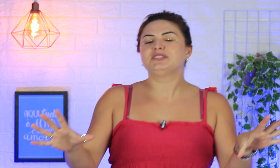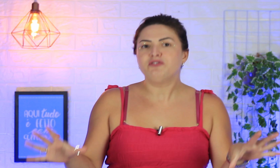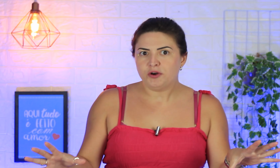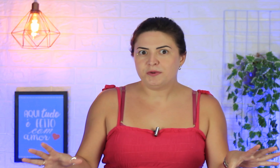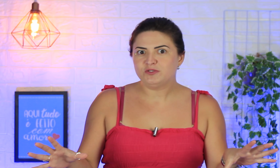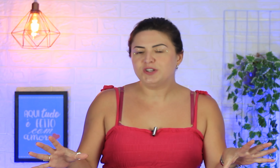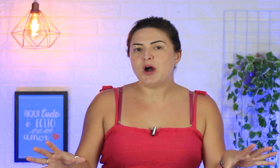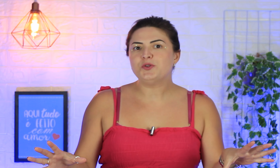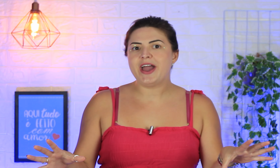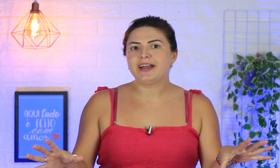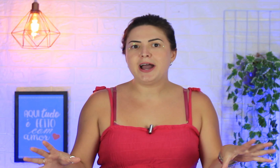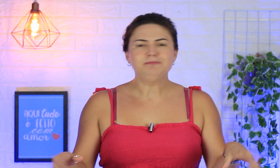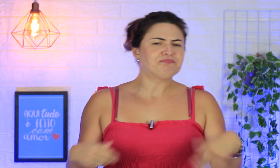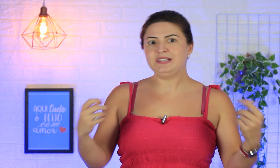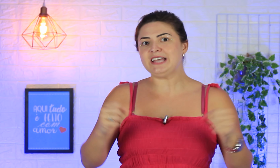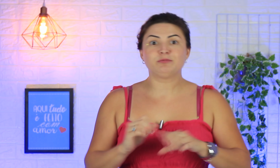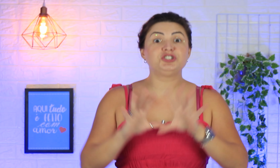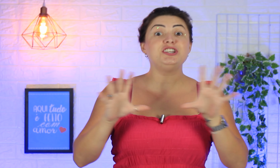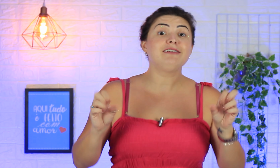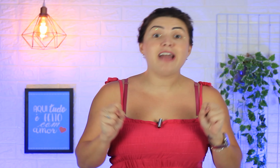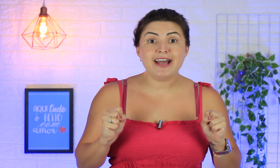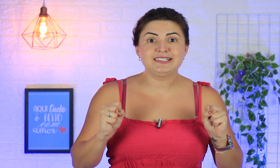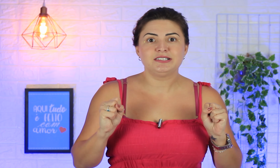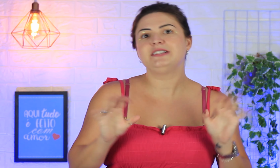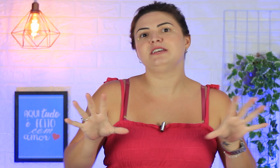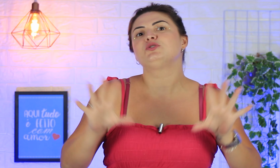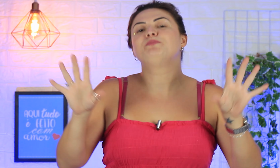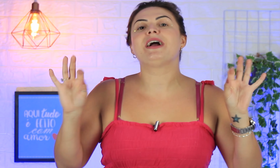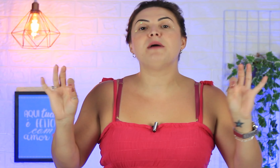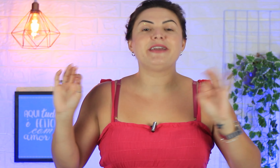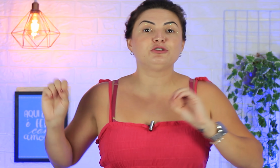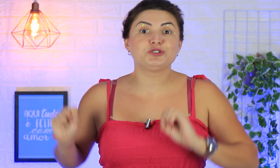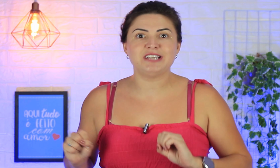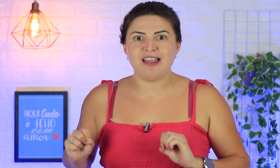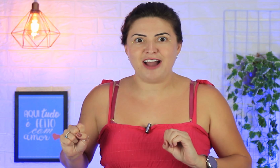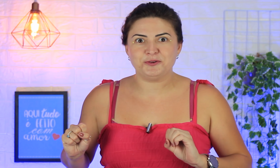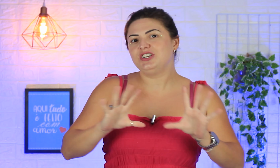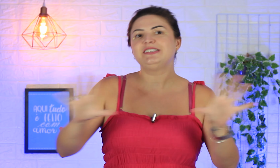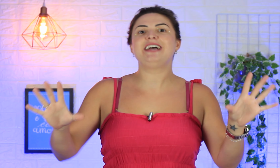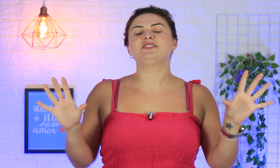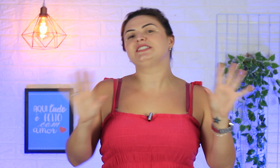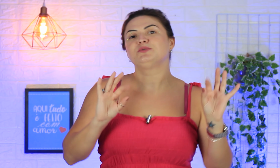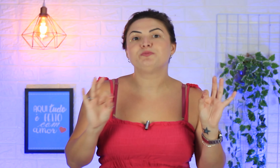se você for profissional do RH um exemplo dia 10 Fazemos o pagamento do salário dia 10 Fazemos o